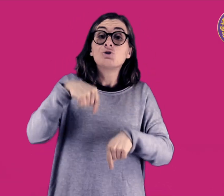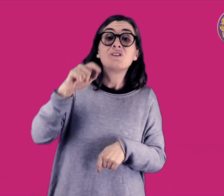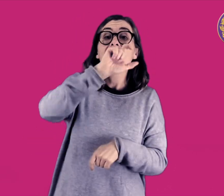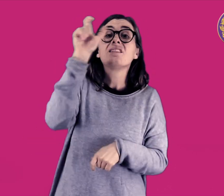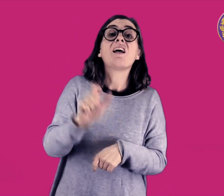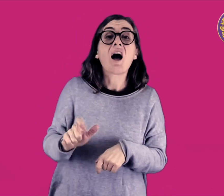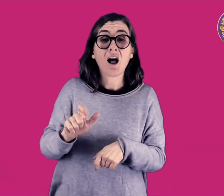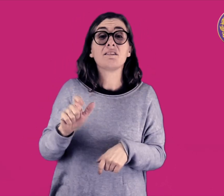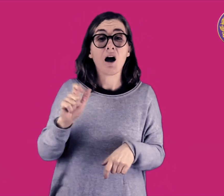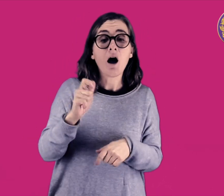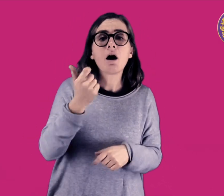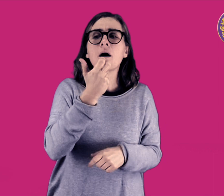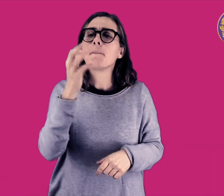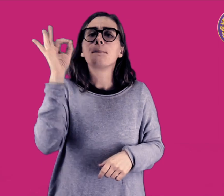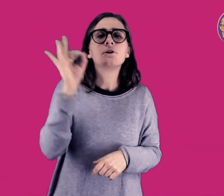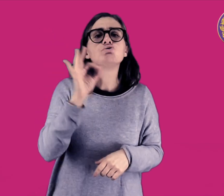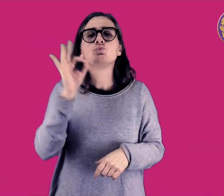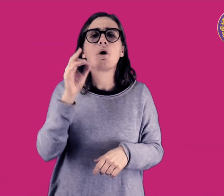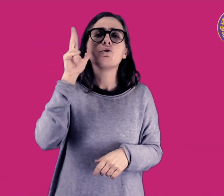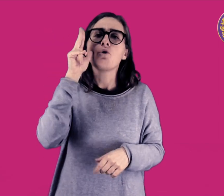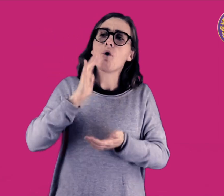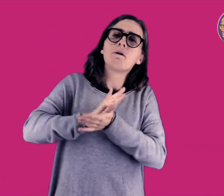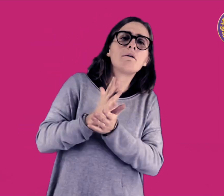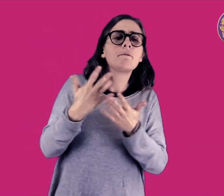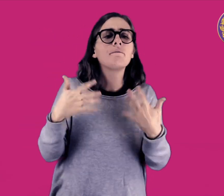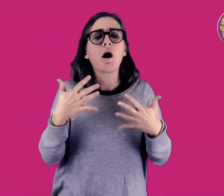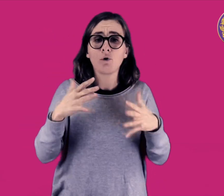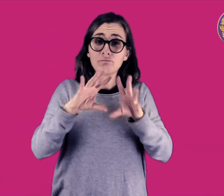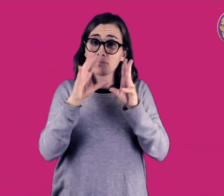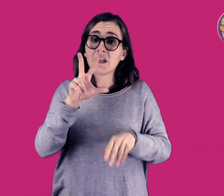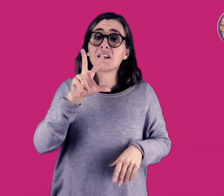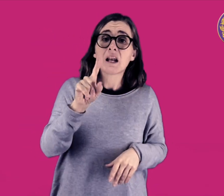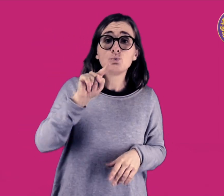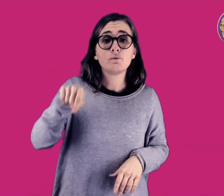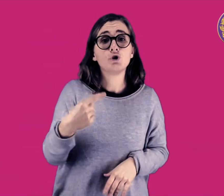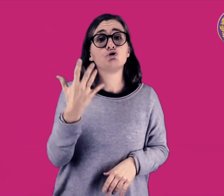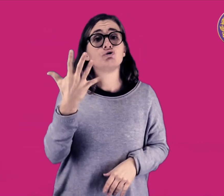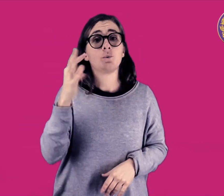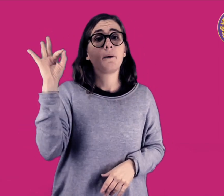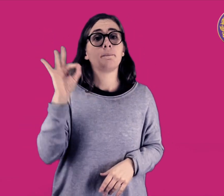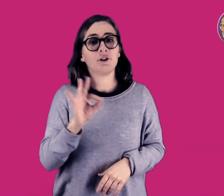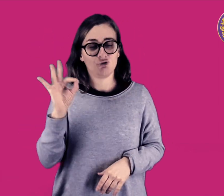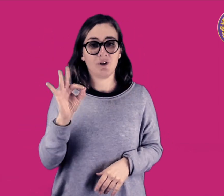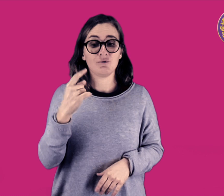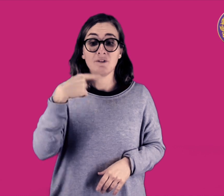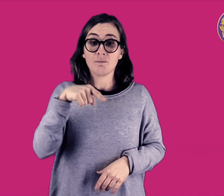in Italia il 31,5% delle donne,